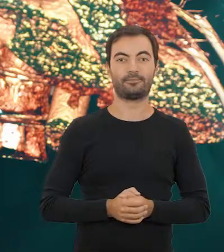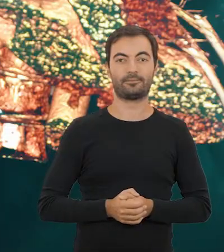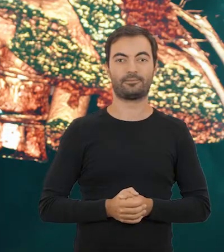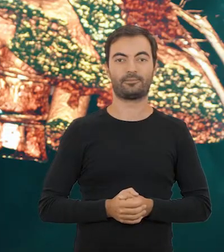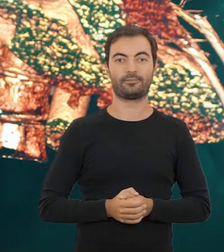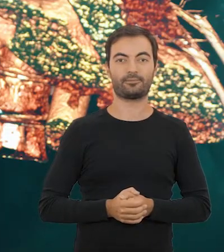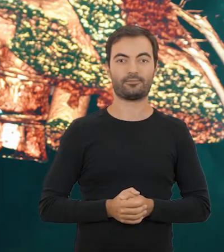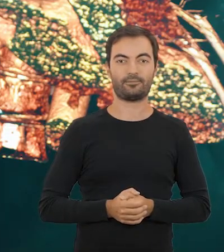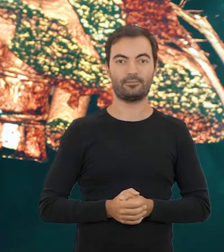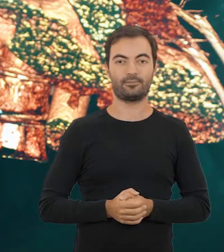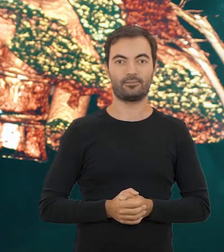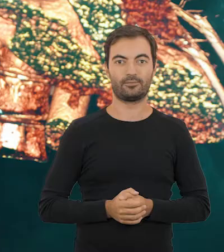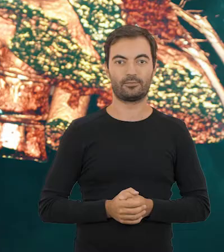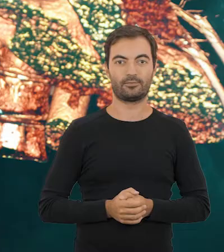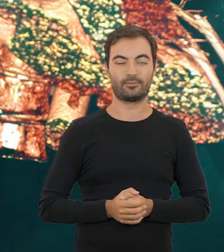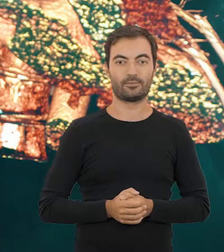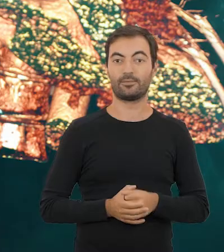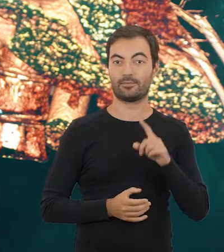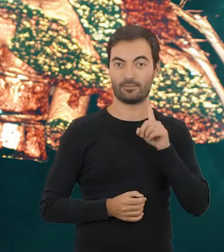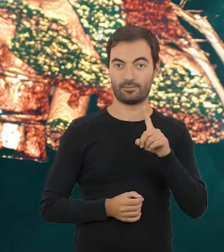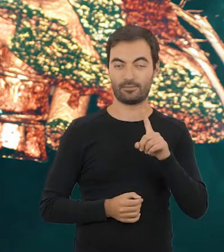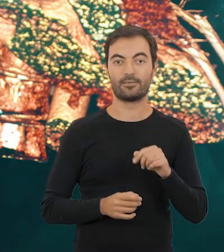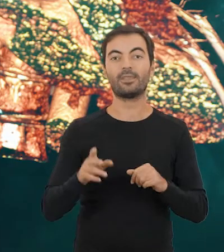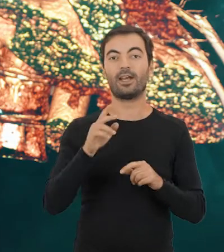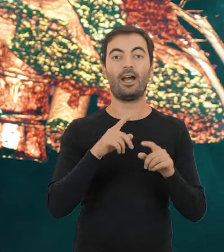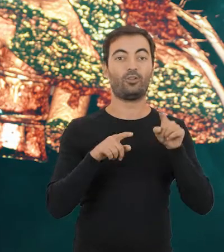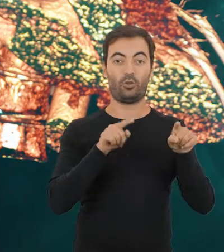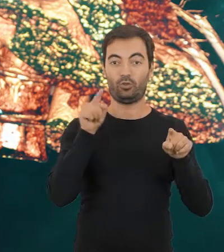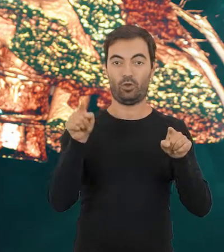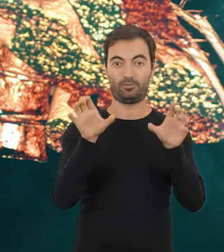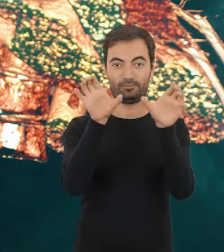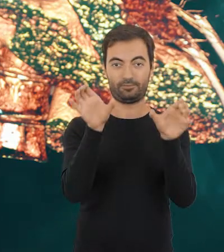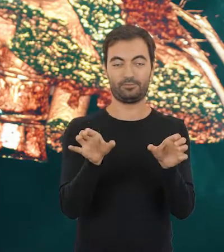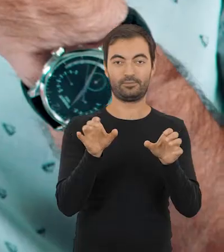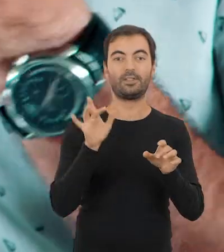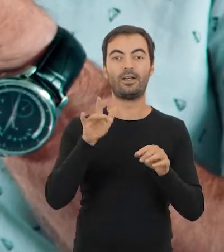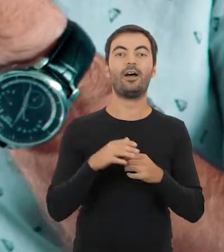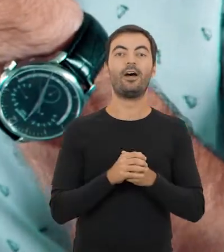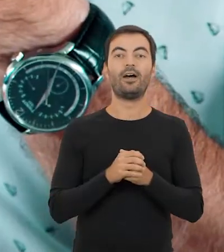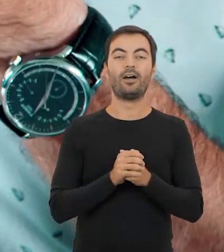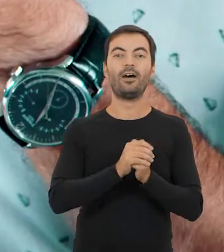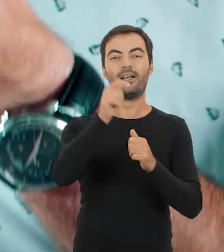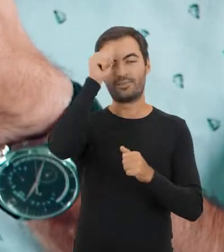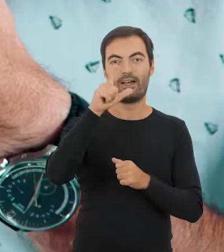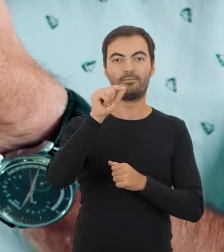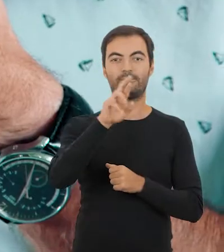Z kolei każda z tych połówek składa się z przedsionka i komory.